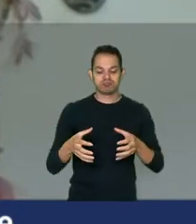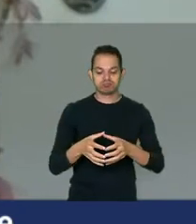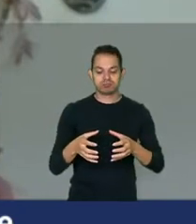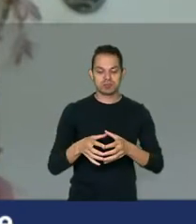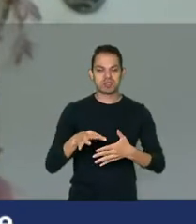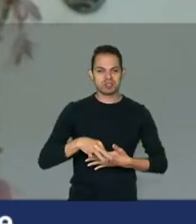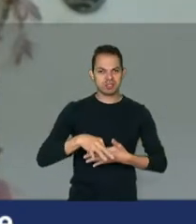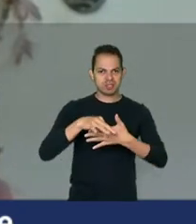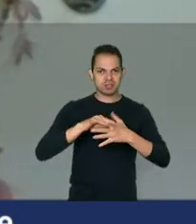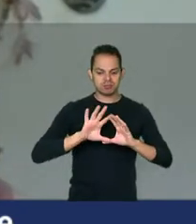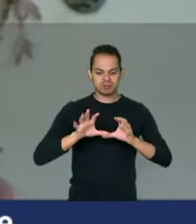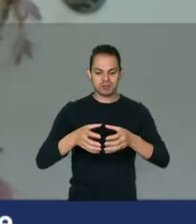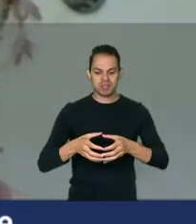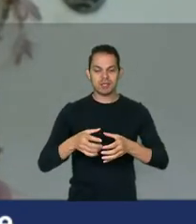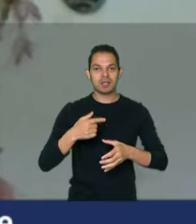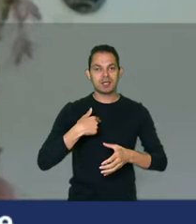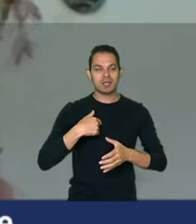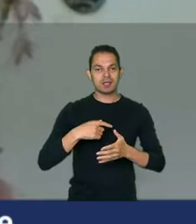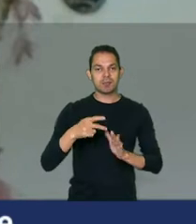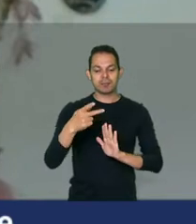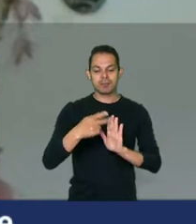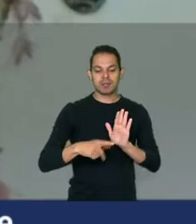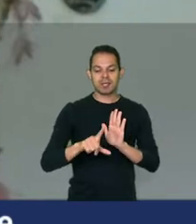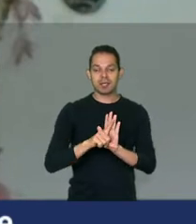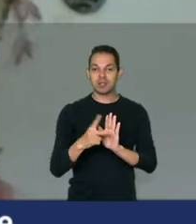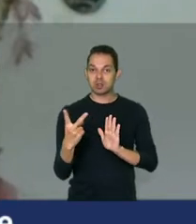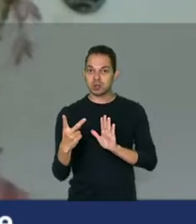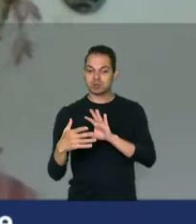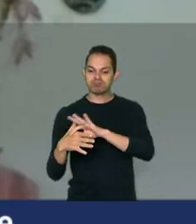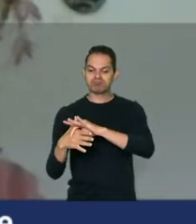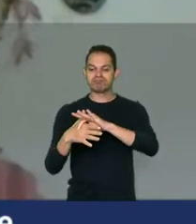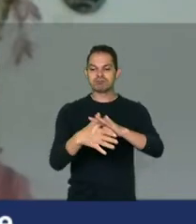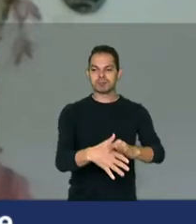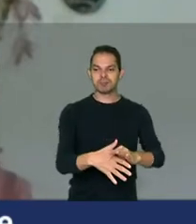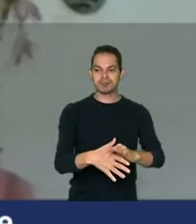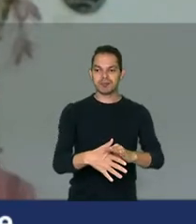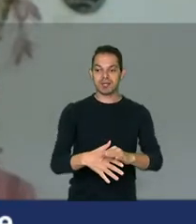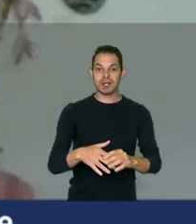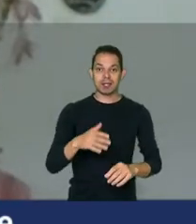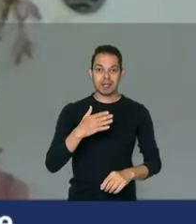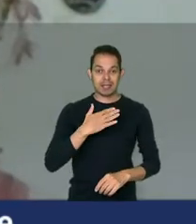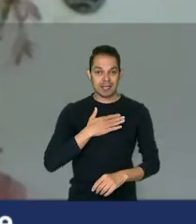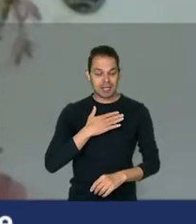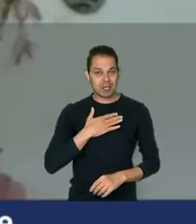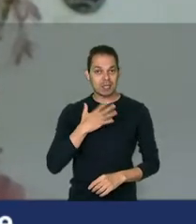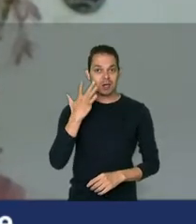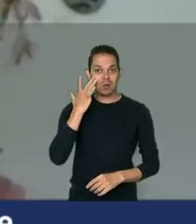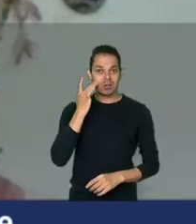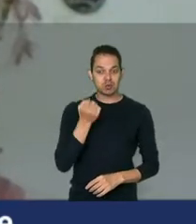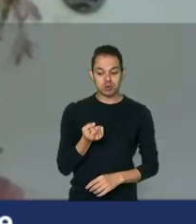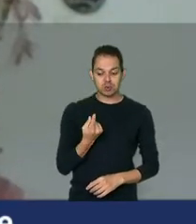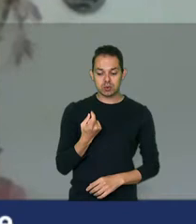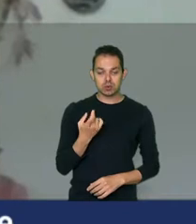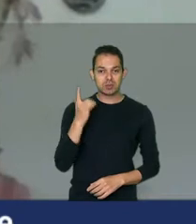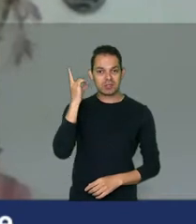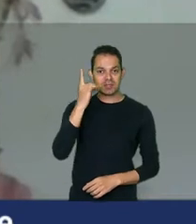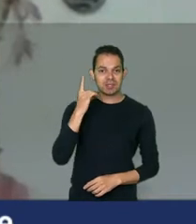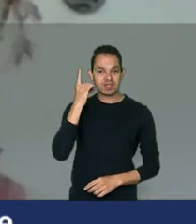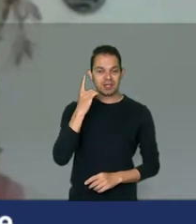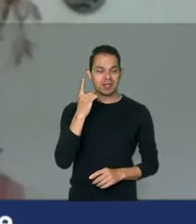COMPARTILHAR INFORMAÇÕES QUE HOJE NA REUNIÃO DE COLÉGIOS DE LÍDERES EU VOU ENCAMINHAR DOIS PLS QUE NO MEU ENTENDIMENTO COM UMA ÚNICA